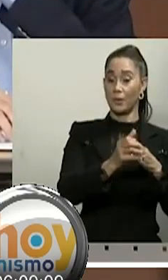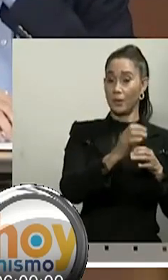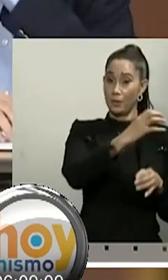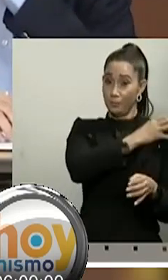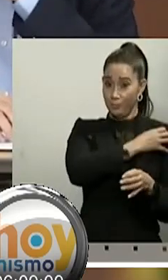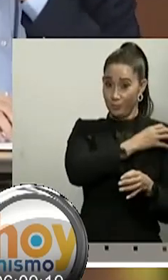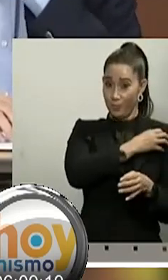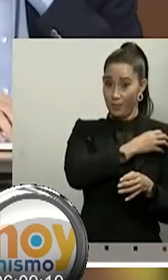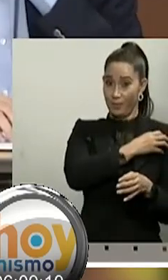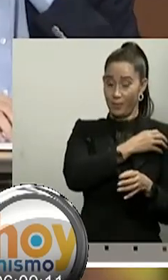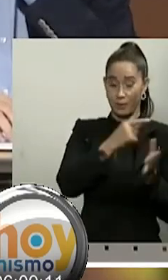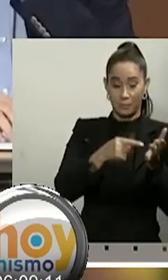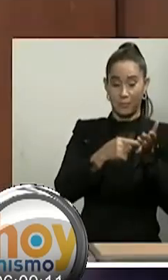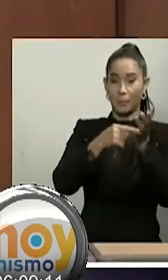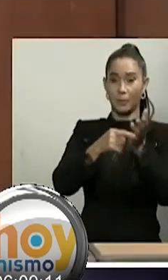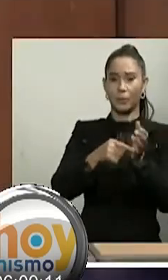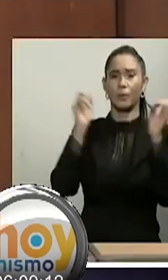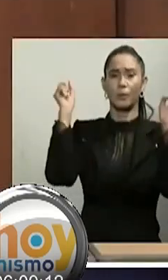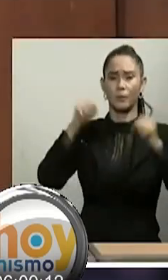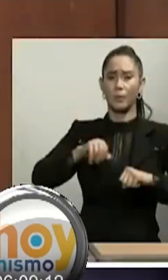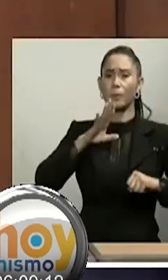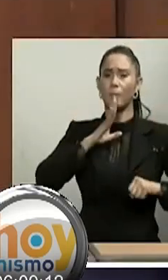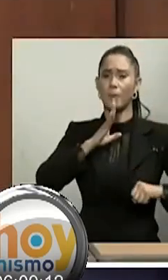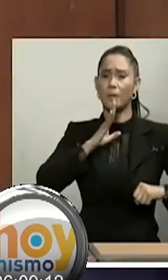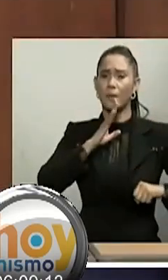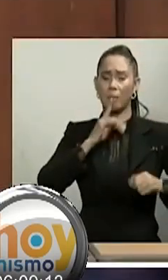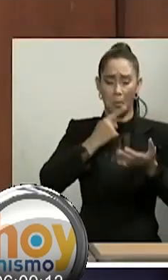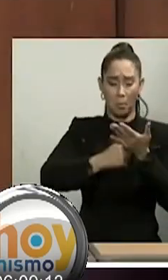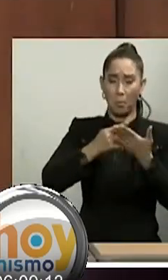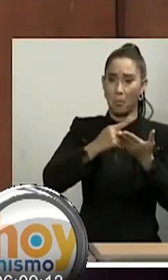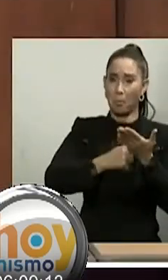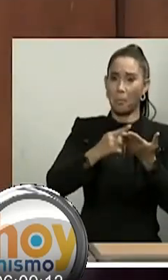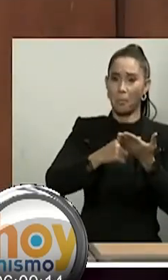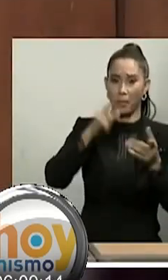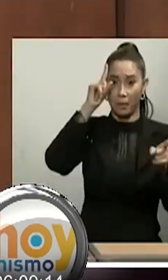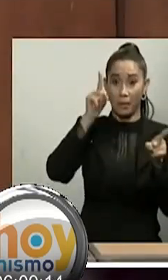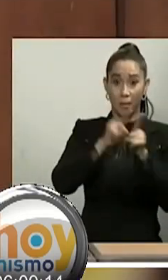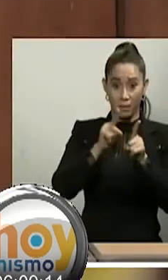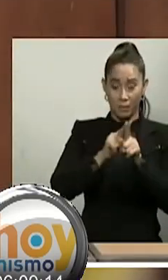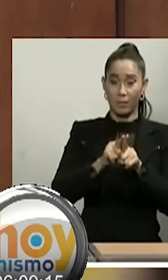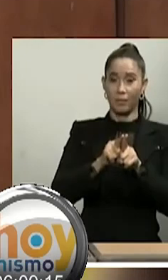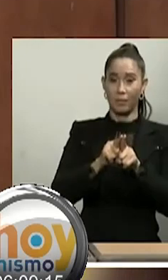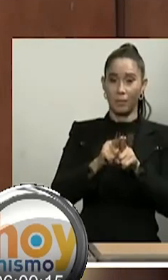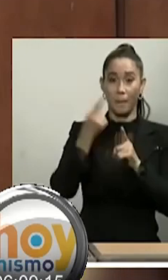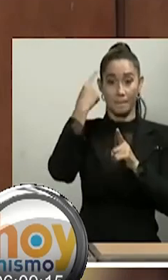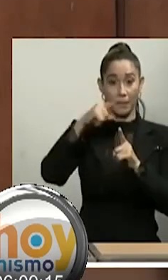cuando llovía el monte le puedo decir que él con el tiempo que han estado estos trabajadores